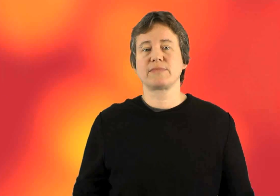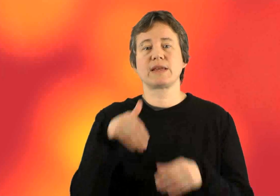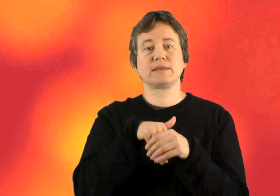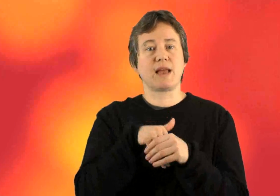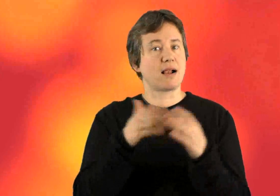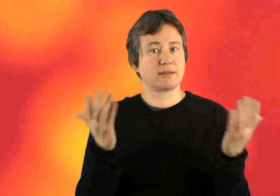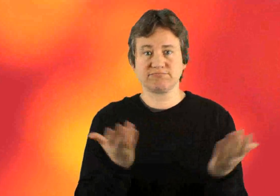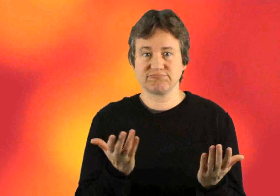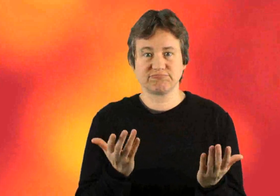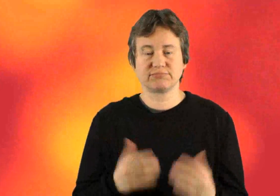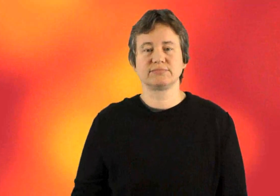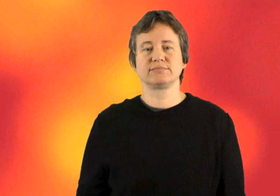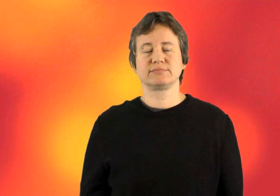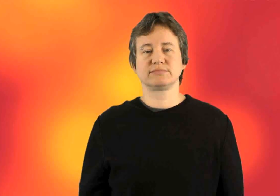Was bedeutet das?